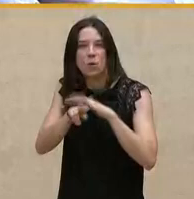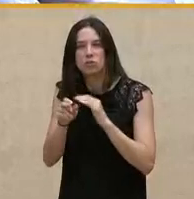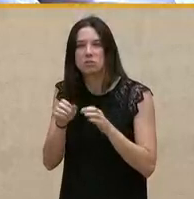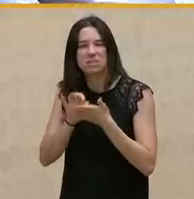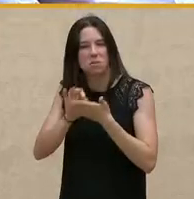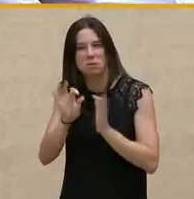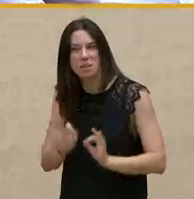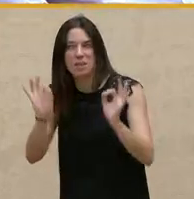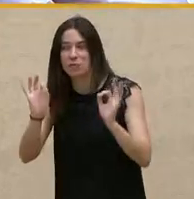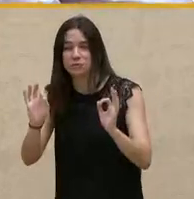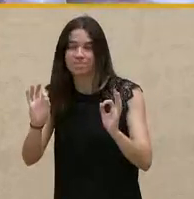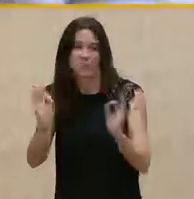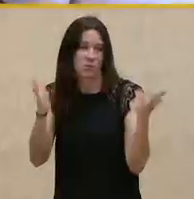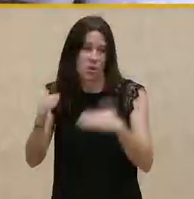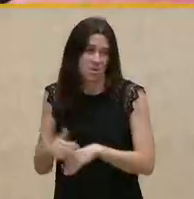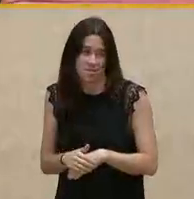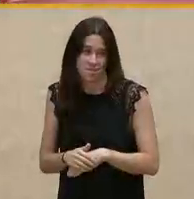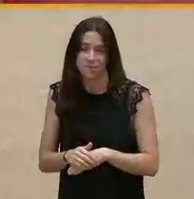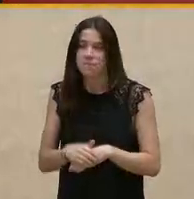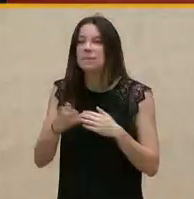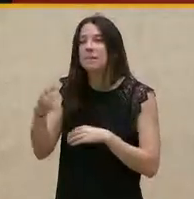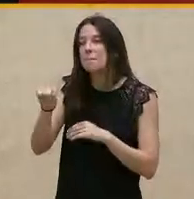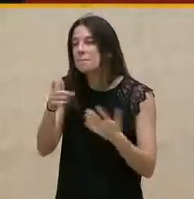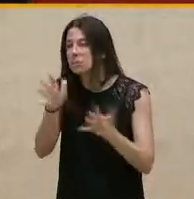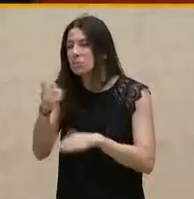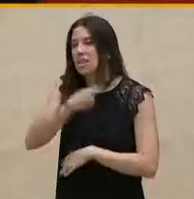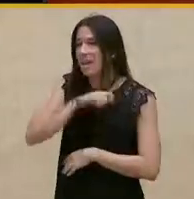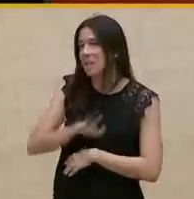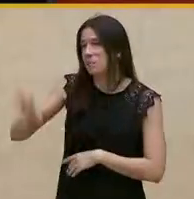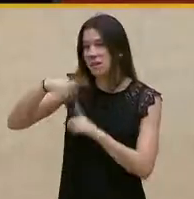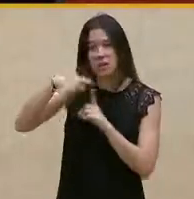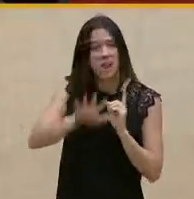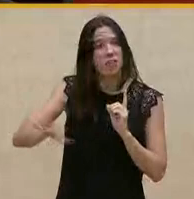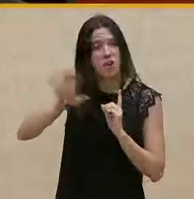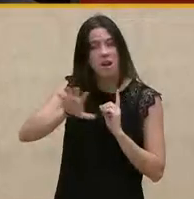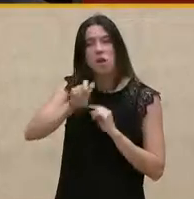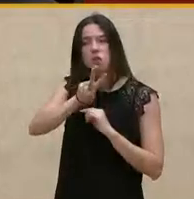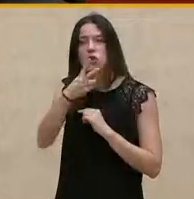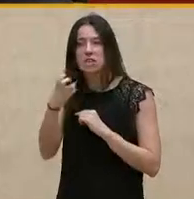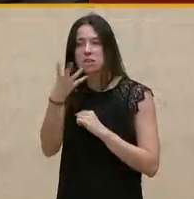se precisan. Estimamos que en España puede haber más de 240 000 personas con sordoceguera